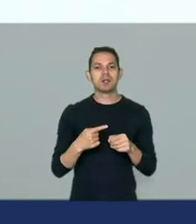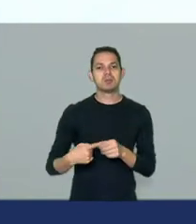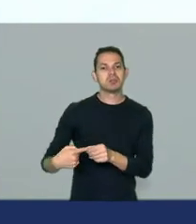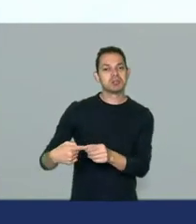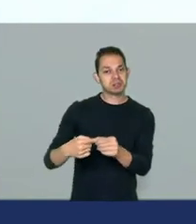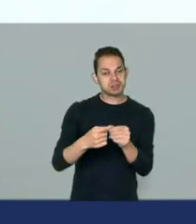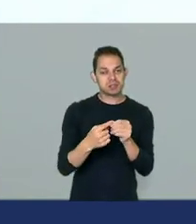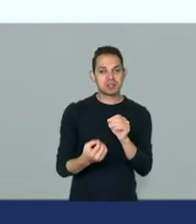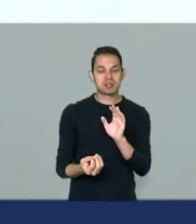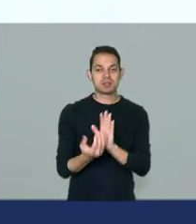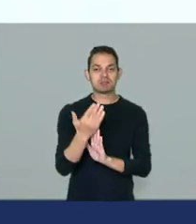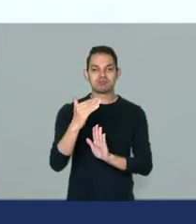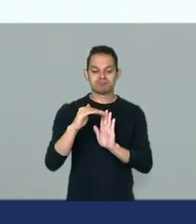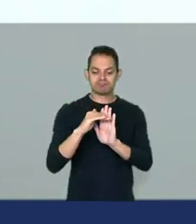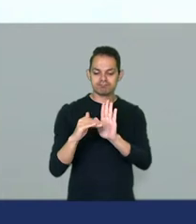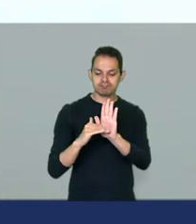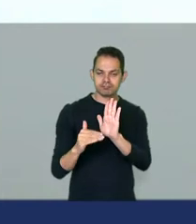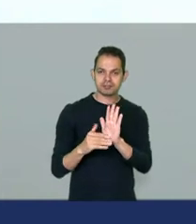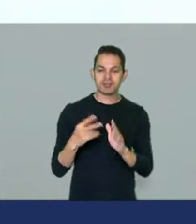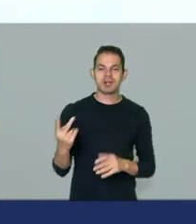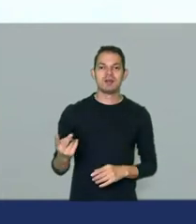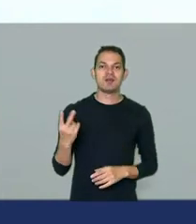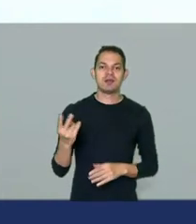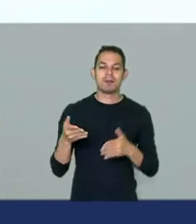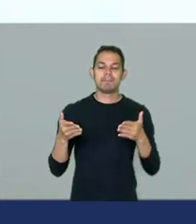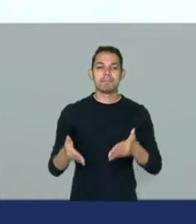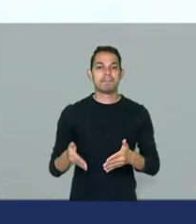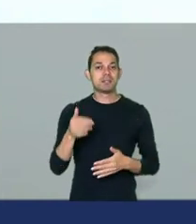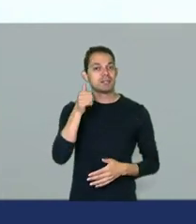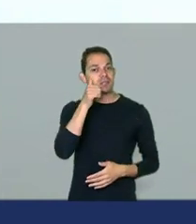ESTADOS, DOS MUNICÍPIOS, QUE ESTABELECE CRITÉRIOS PARA VALORIZAR PARTICIPAÇÃO DAS MULHERES, DOS NEGROS, DOS